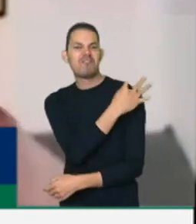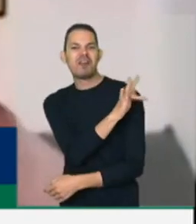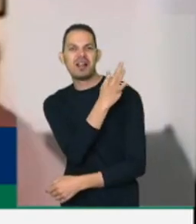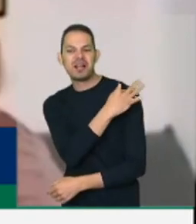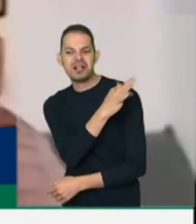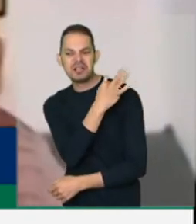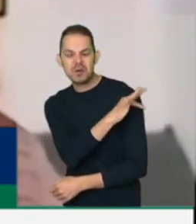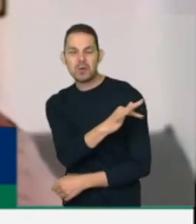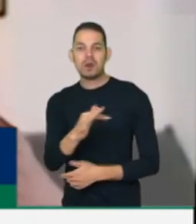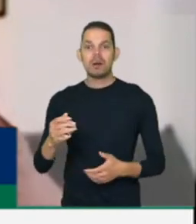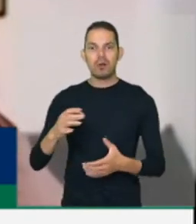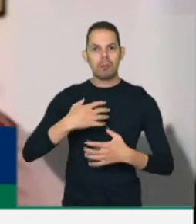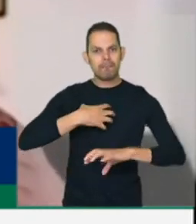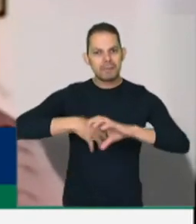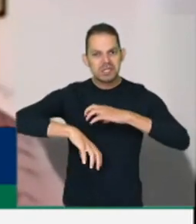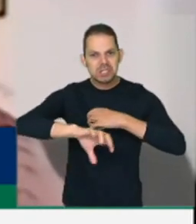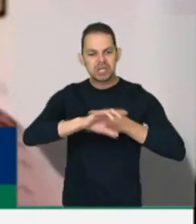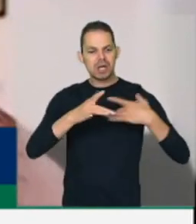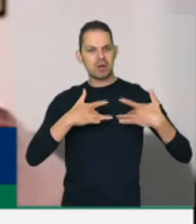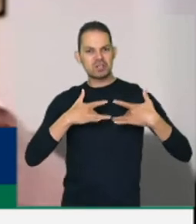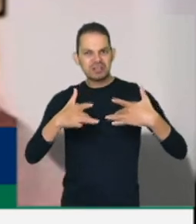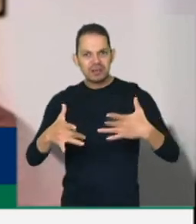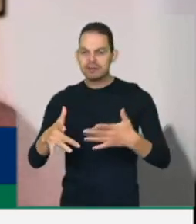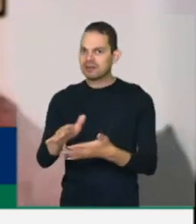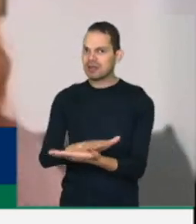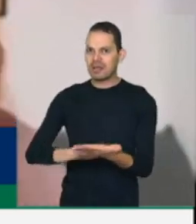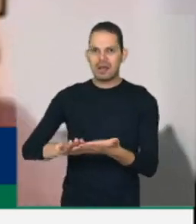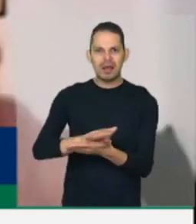NENHUMA COMPAIXÃO, NENHUMA SOLIDARIEDADE SOLIDARIEDADE QUANTO ÀS CENTENAS DE MILHARES DE MORTES DAS